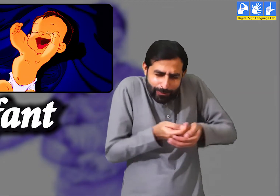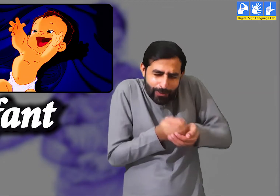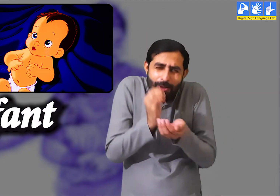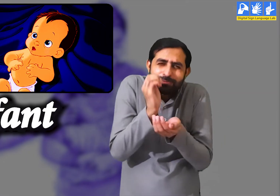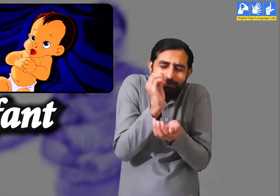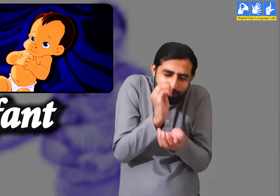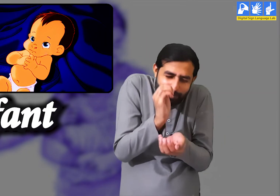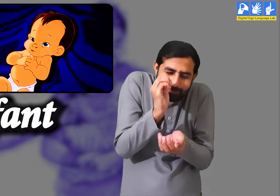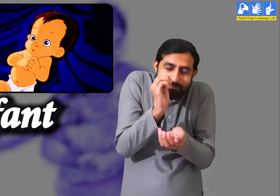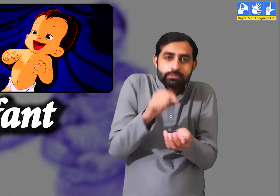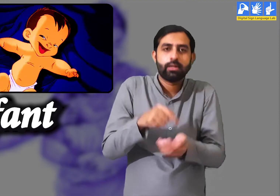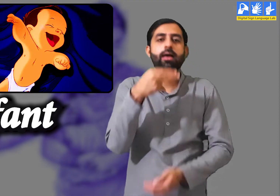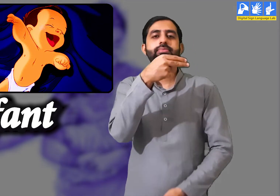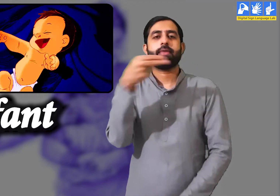शिशु